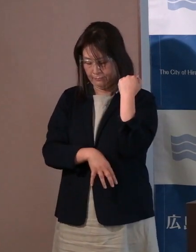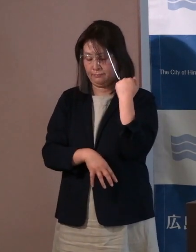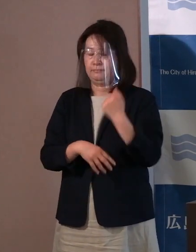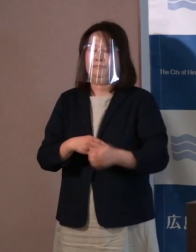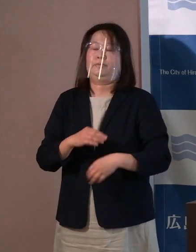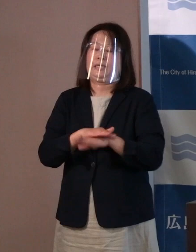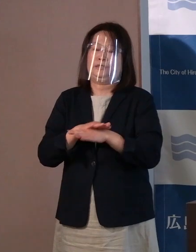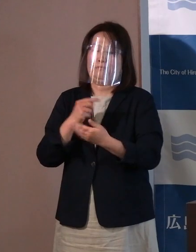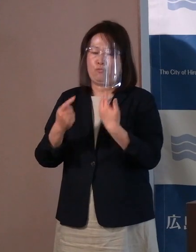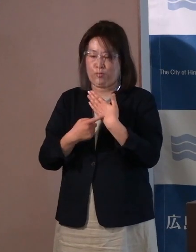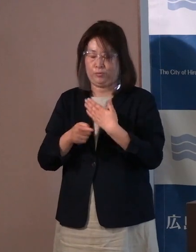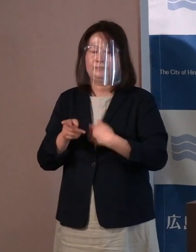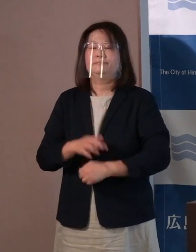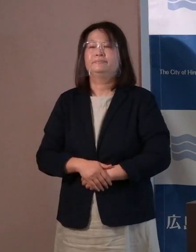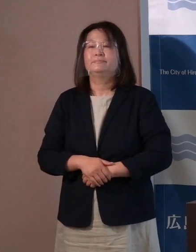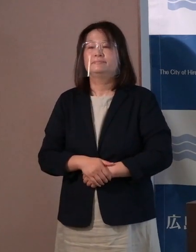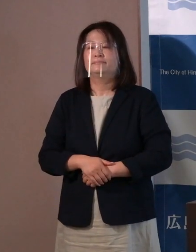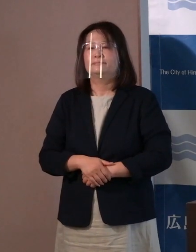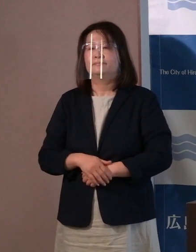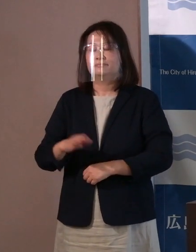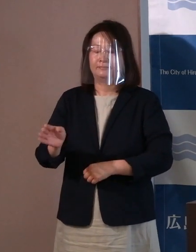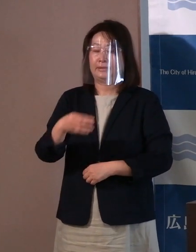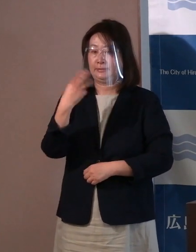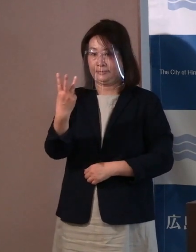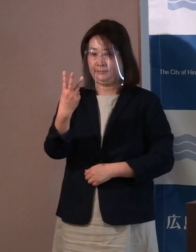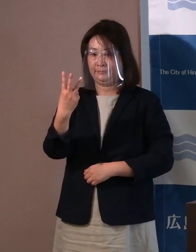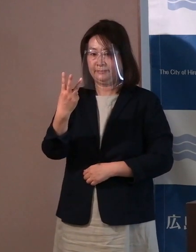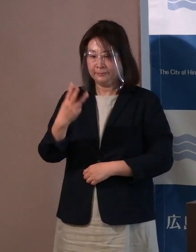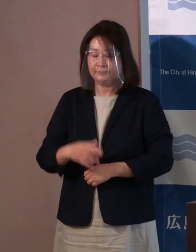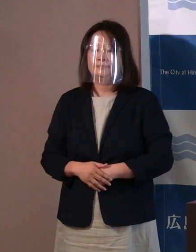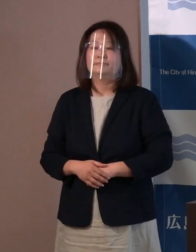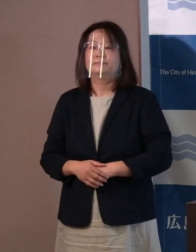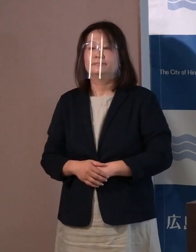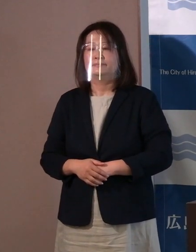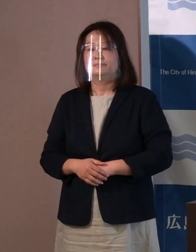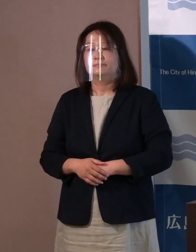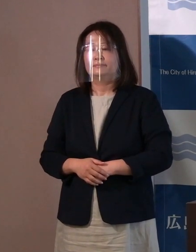最後に､3の｢宣言の発信｣ということに 関してでありますけれども､